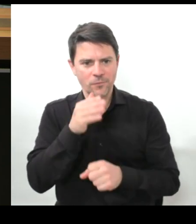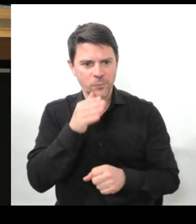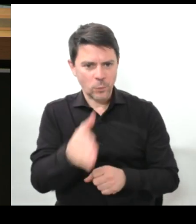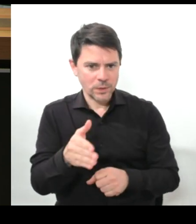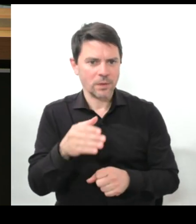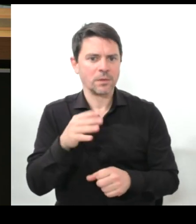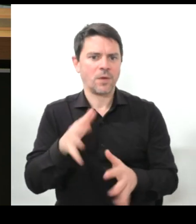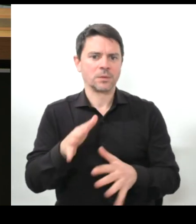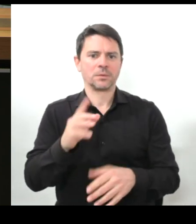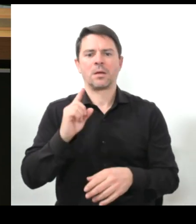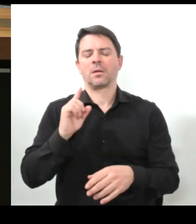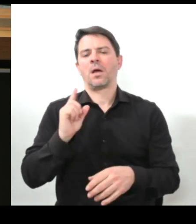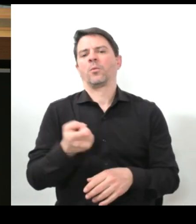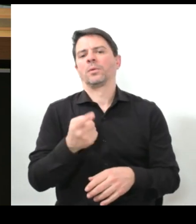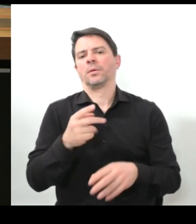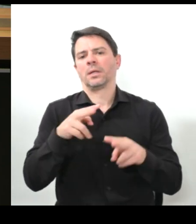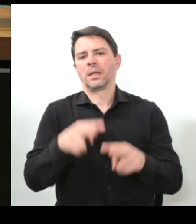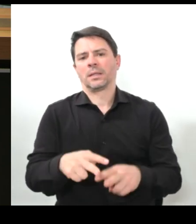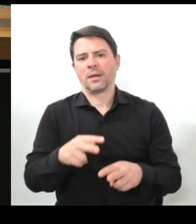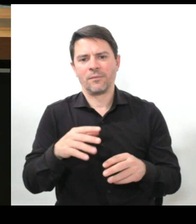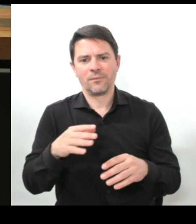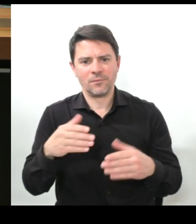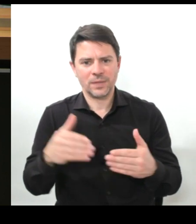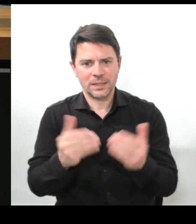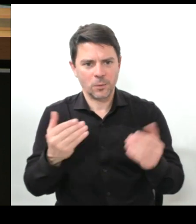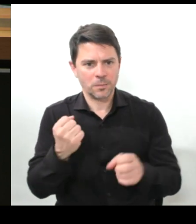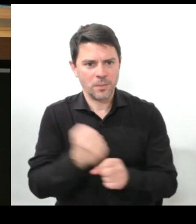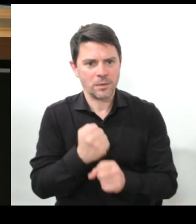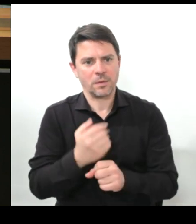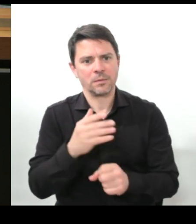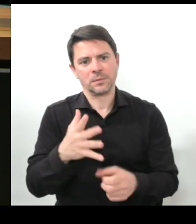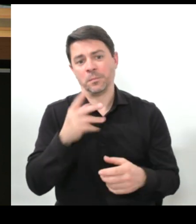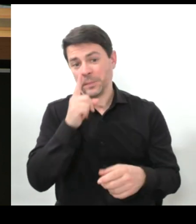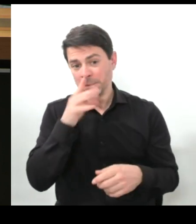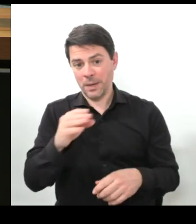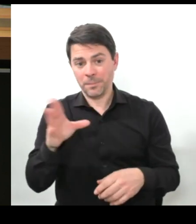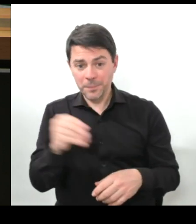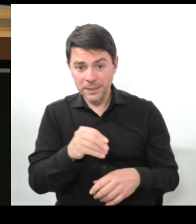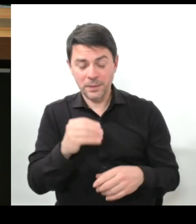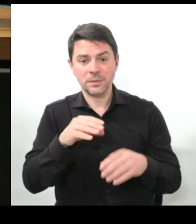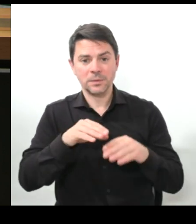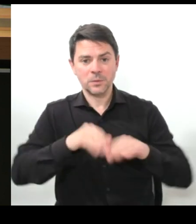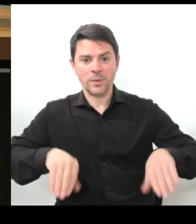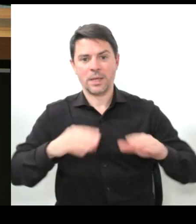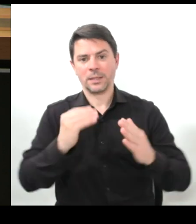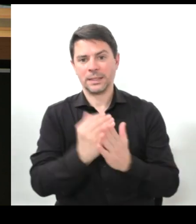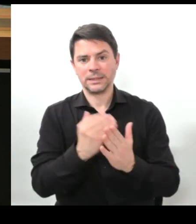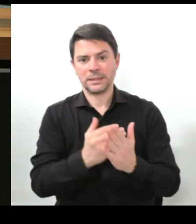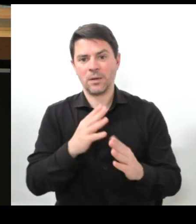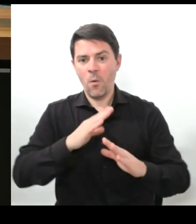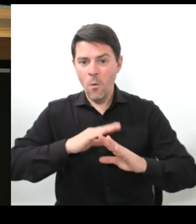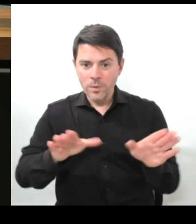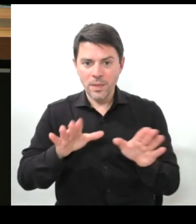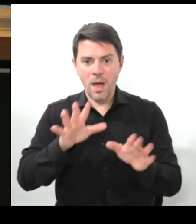wir diesen Antrag hier gemeinsam vorbereitet hätten, im Ältestenrat oder in dem vom Ältestenrat